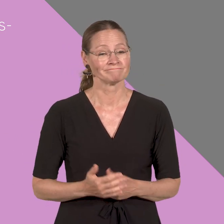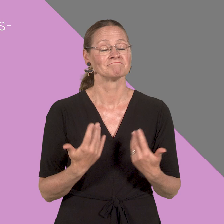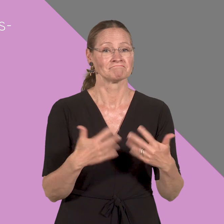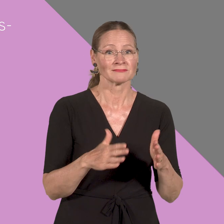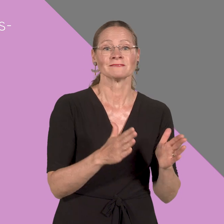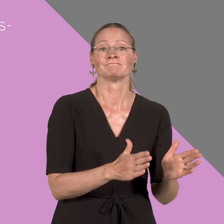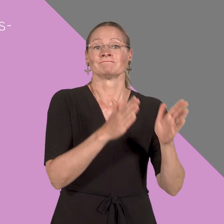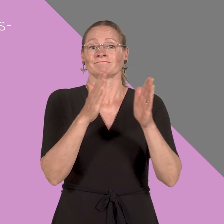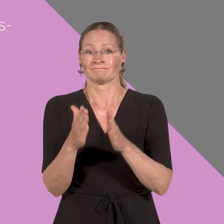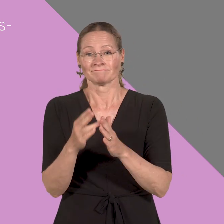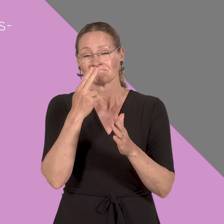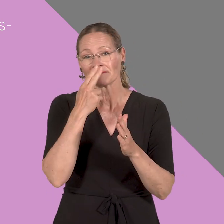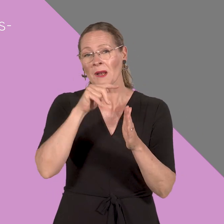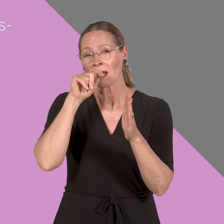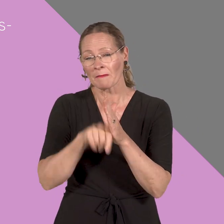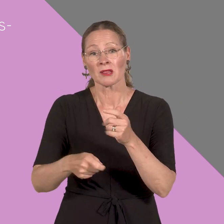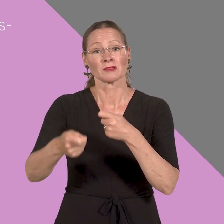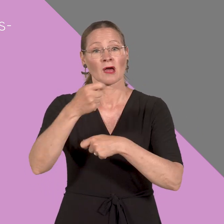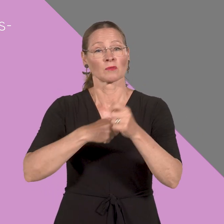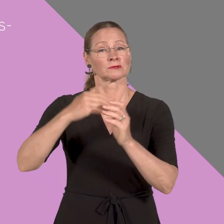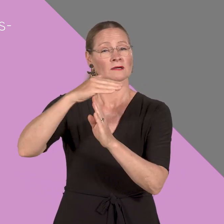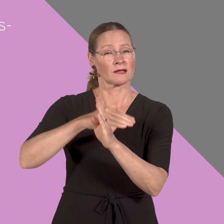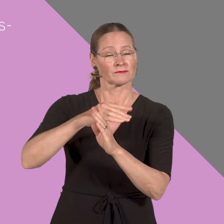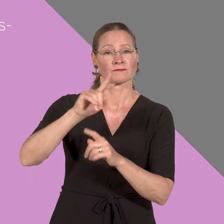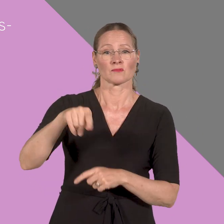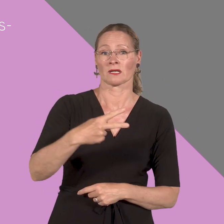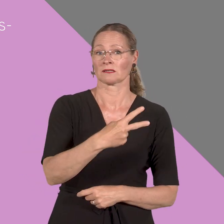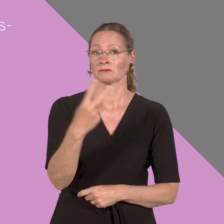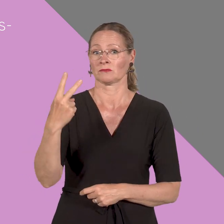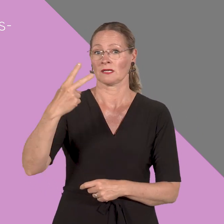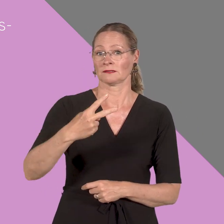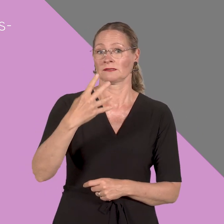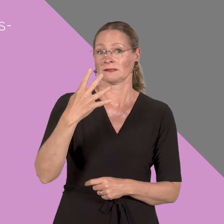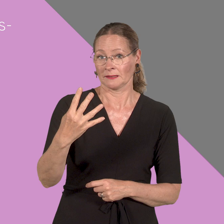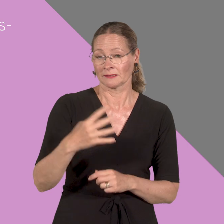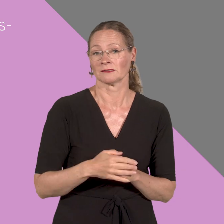Seuraavaksi käytiin läpi talousarvio 2024, -